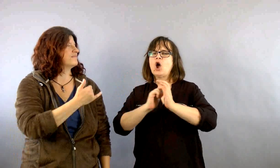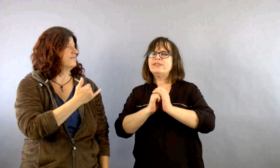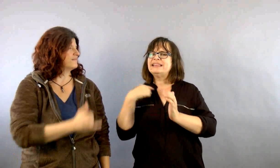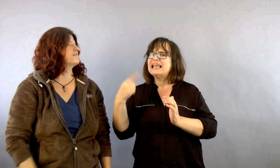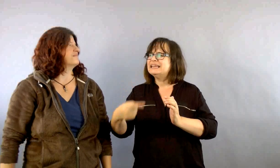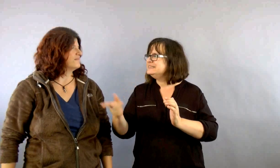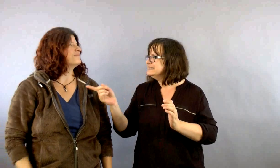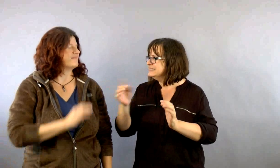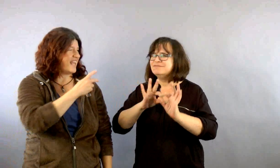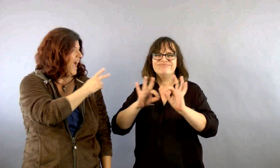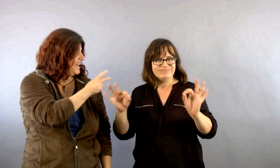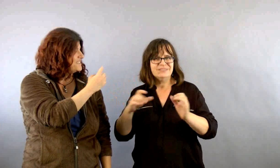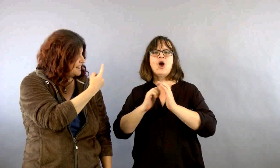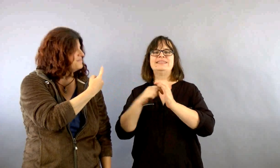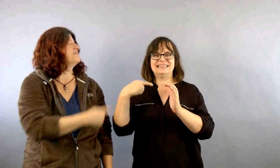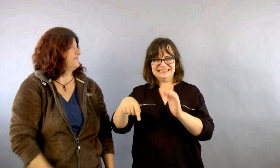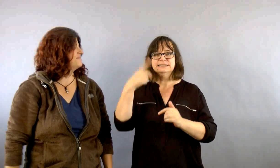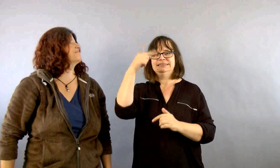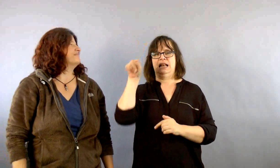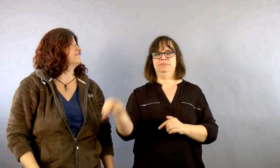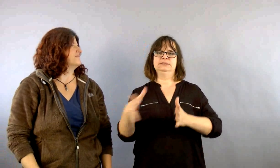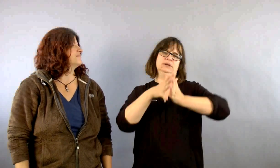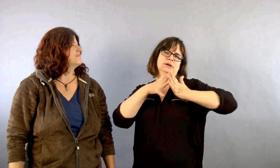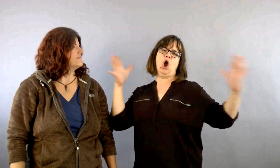findet der Gottesdienst und die große Feier